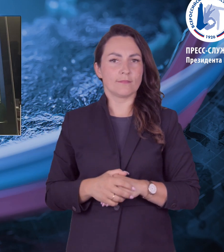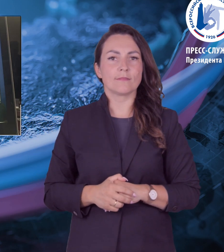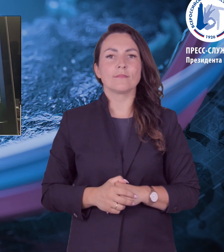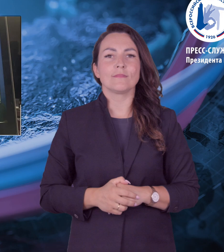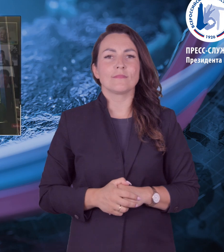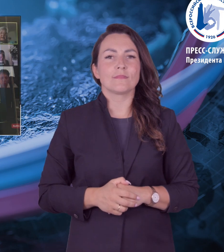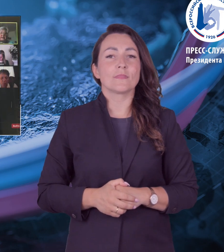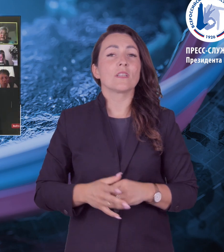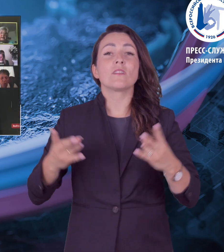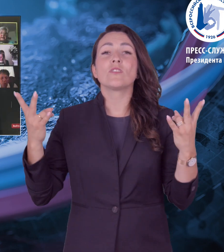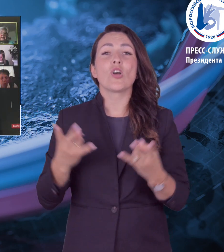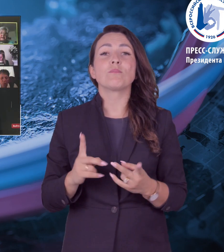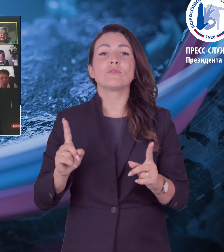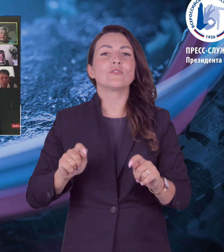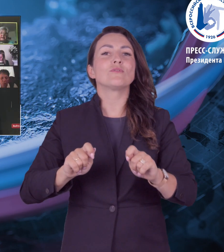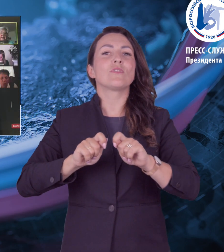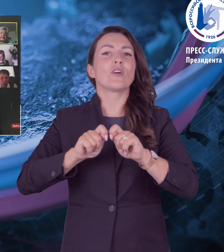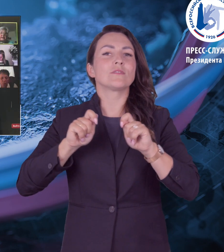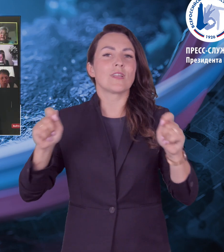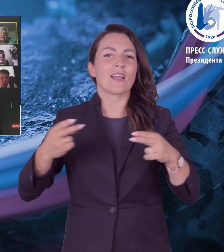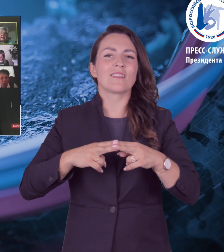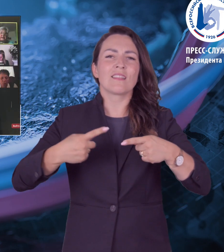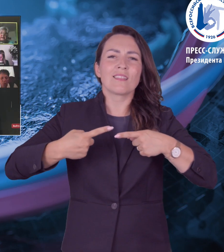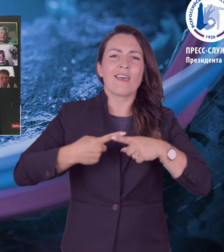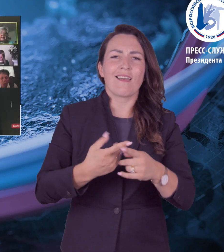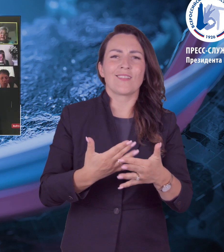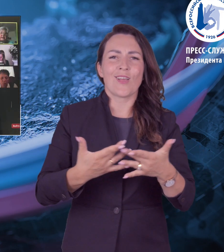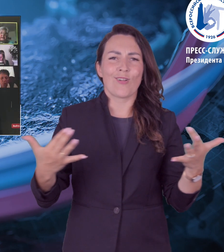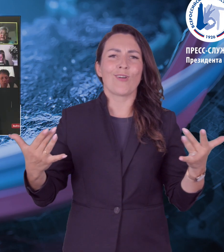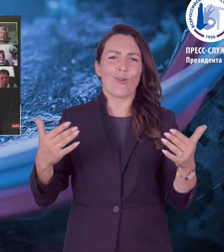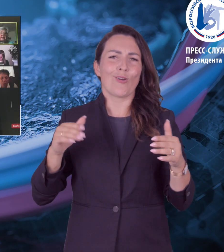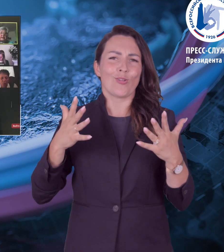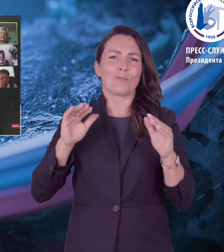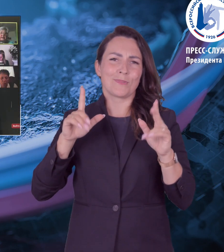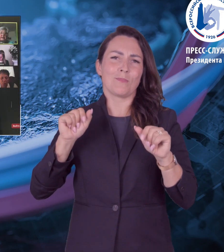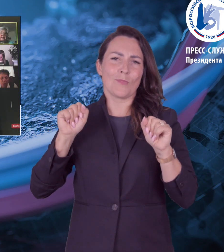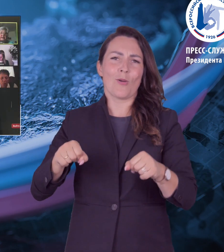Необходимо создать технологиикоторые помогали бы